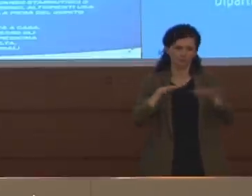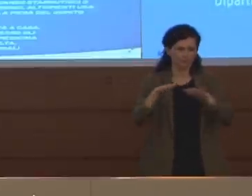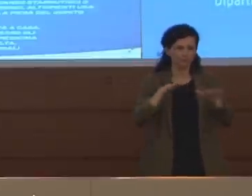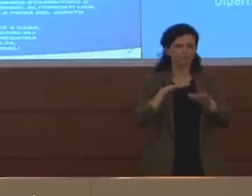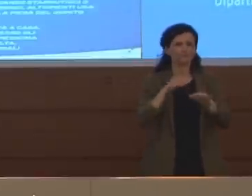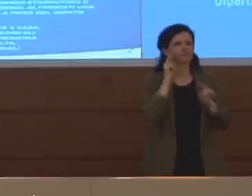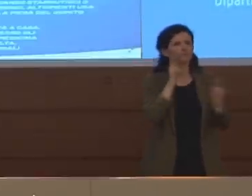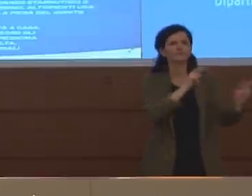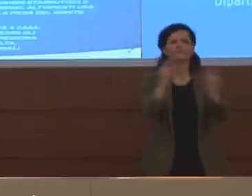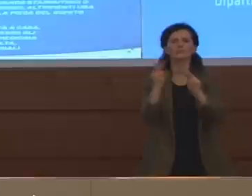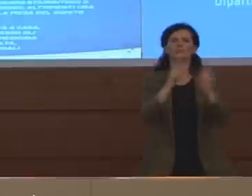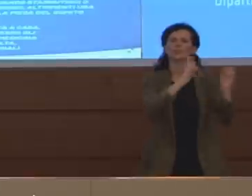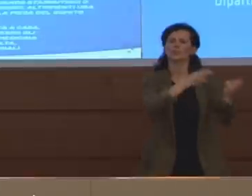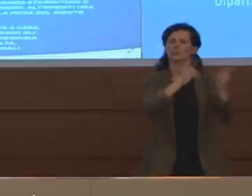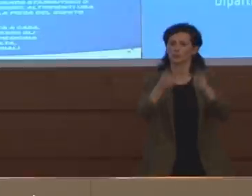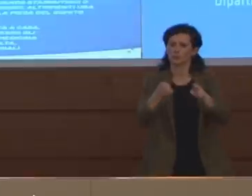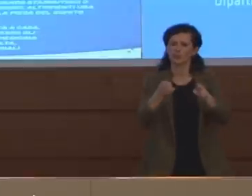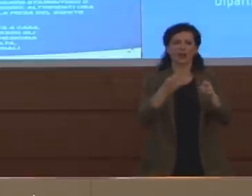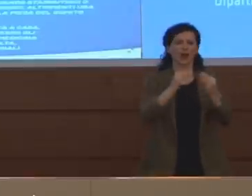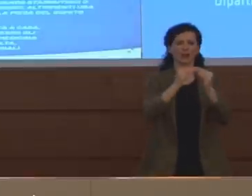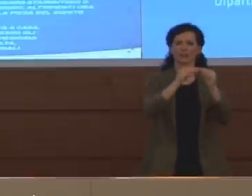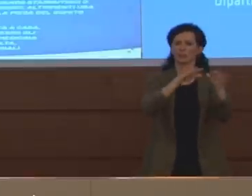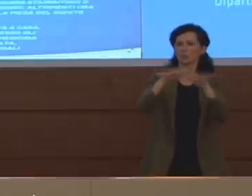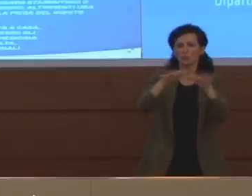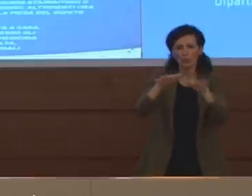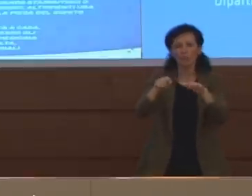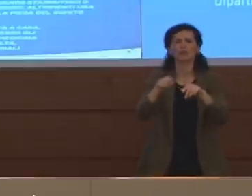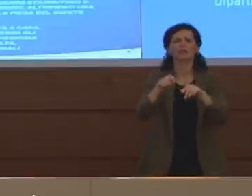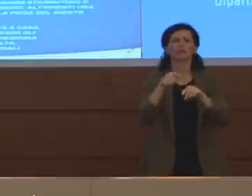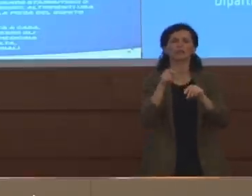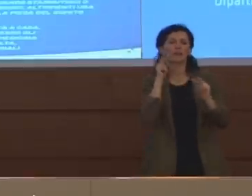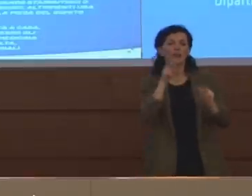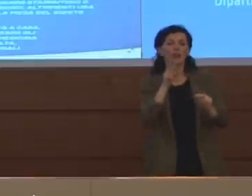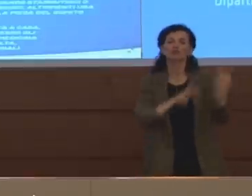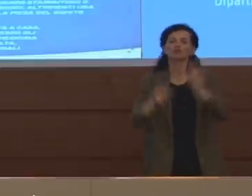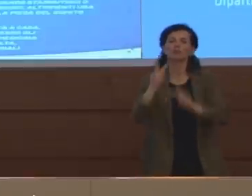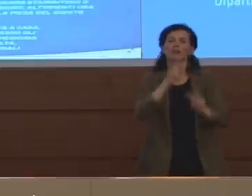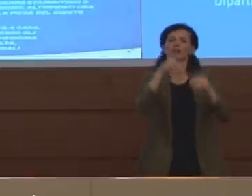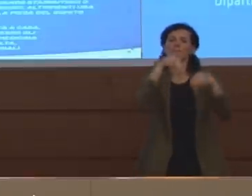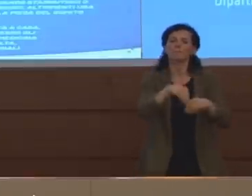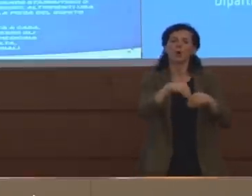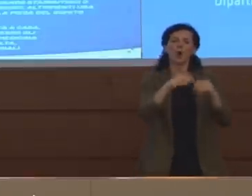per individuare dei luoghi in cui assicurare, per chi non può, non ha spazio